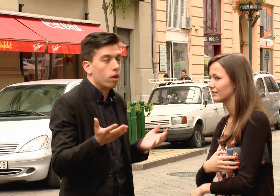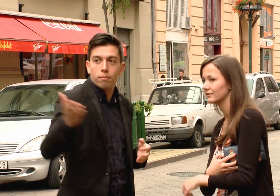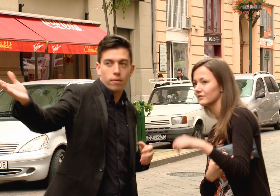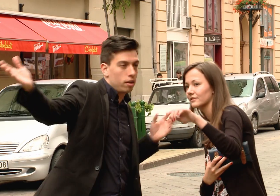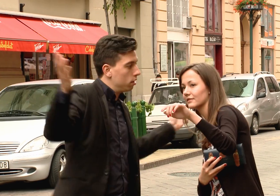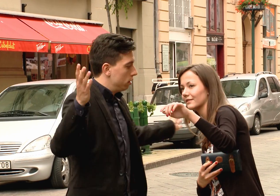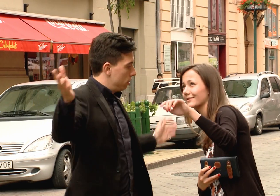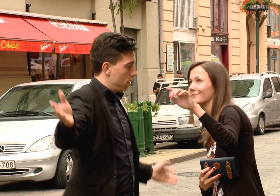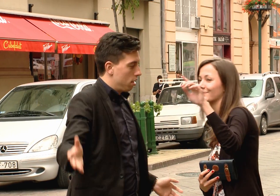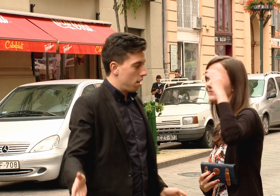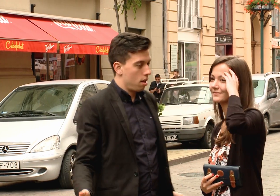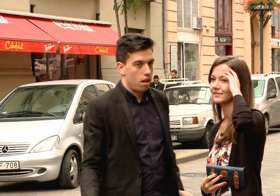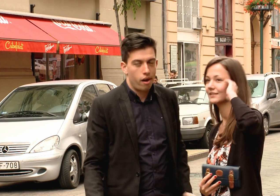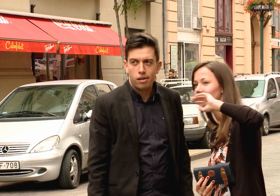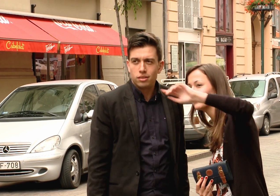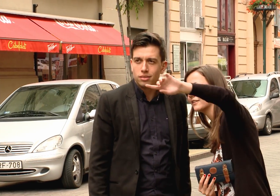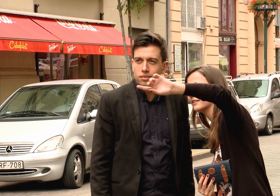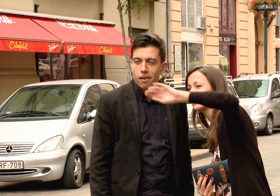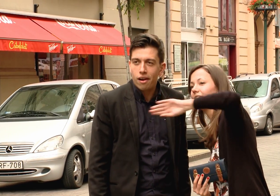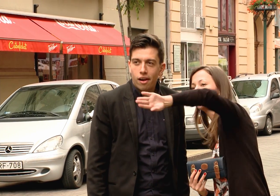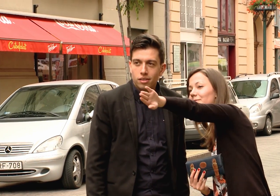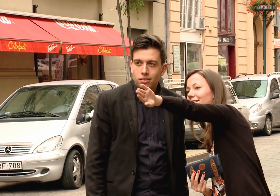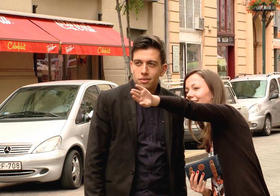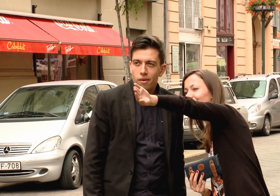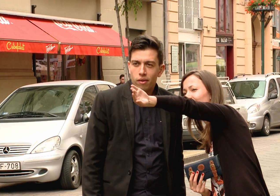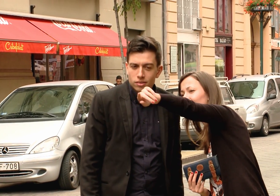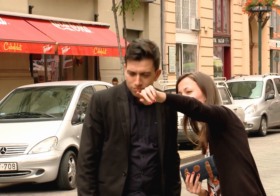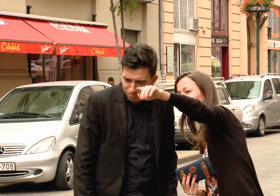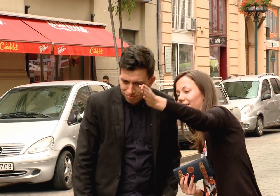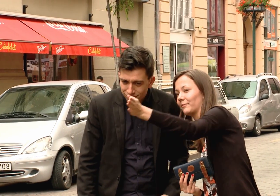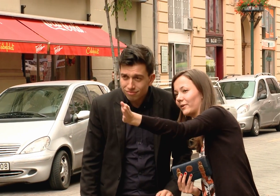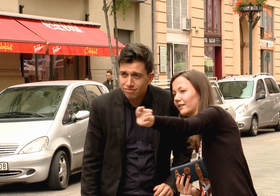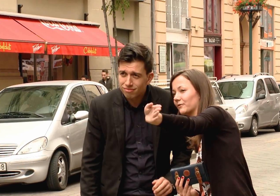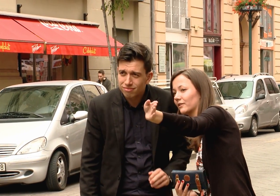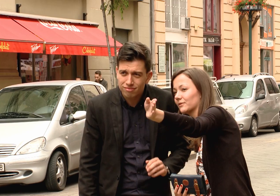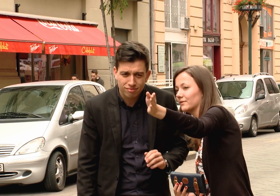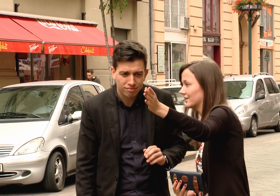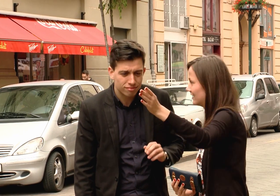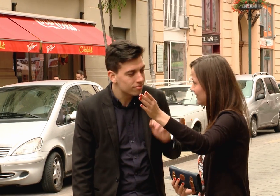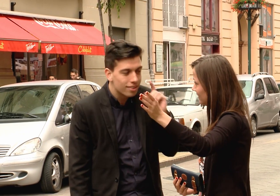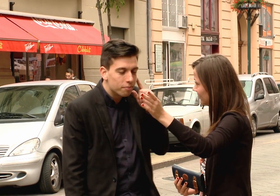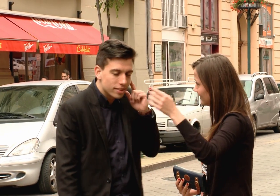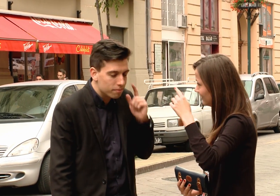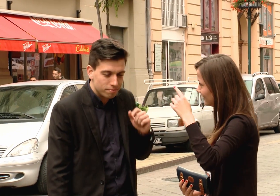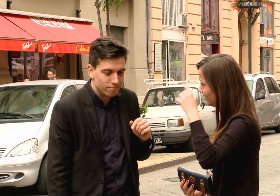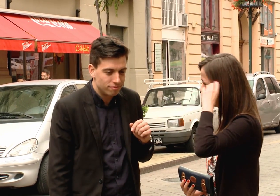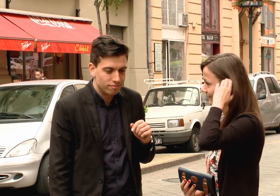Ezen szeretnénk változtatni fejlesztésünkkel, mely segíti az érintettek kommunikációját a mindennapi életben.